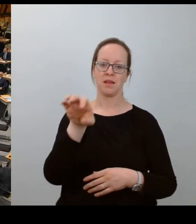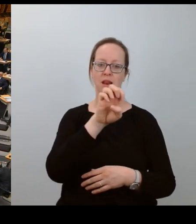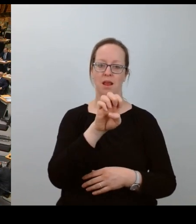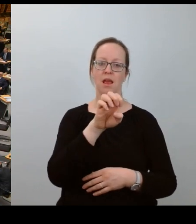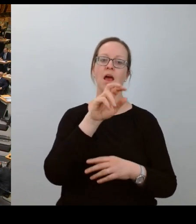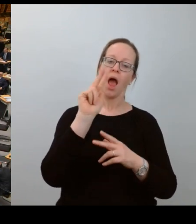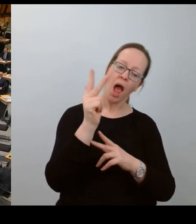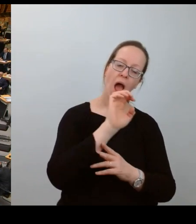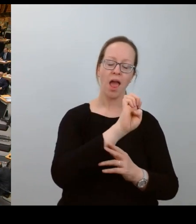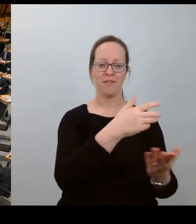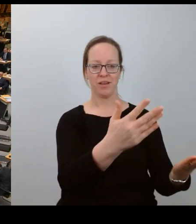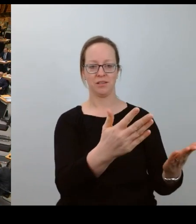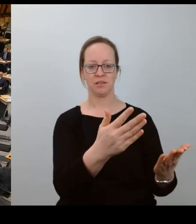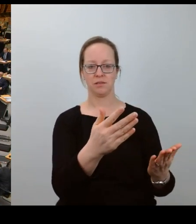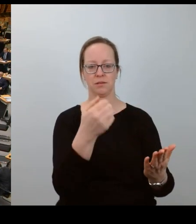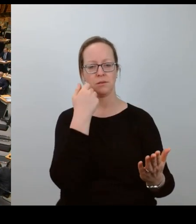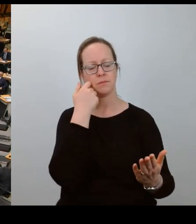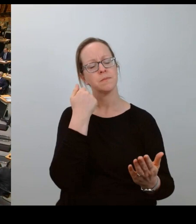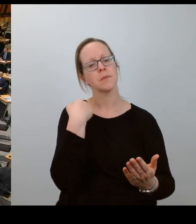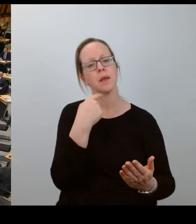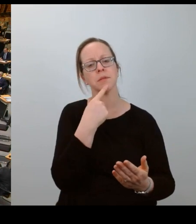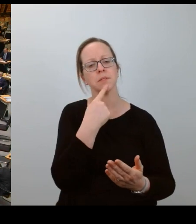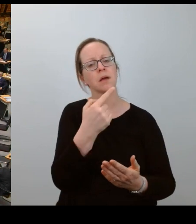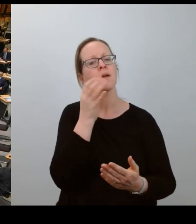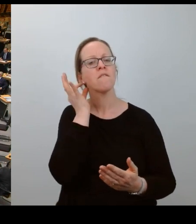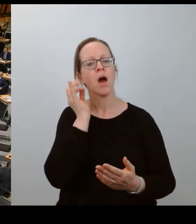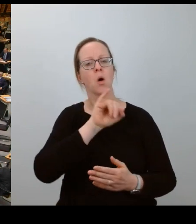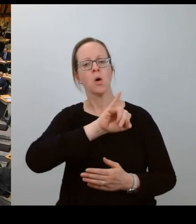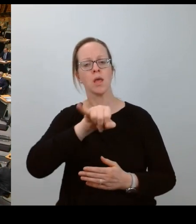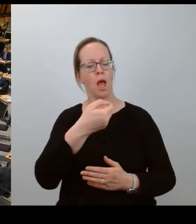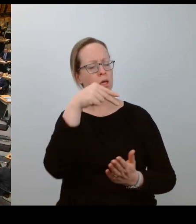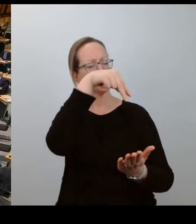zuständig, wenn die wir Kleingarten sichern können? Danke schön.